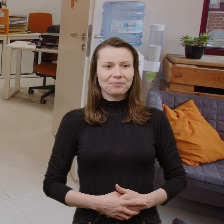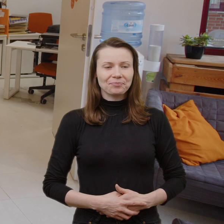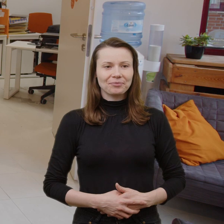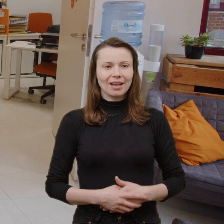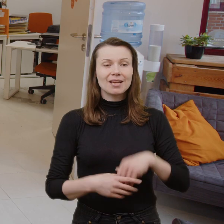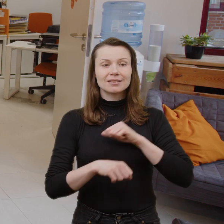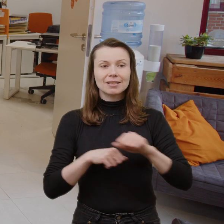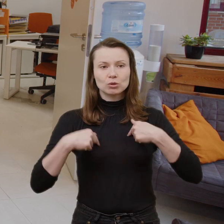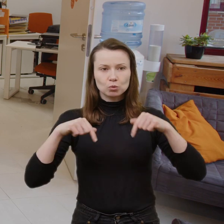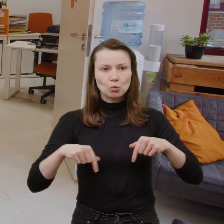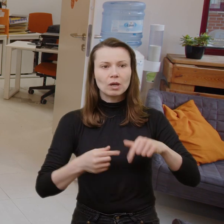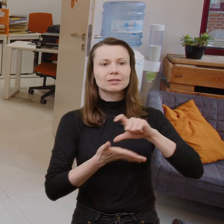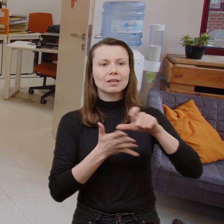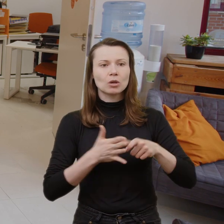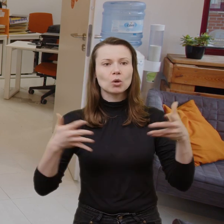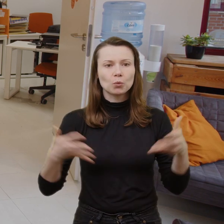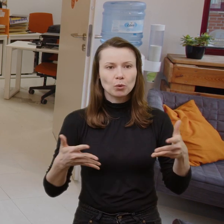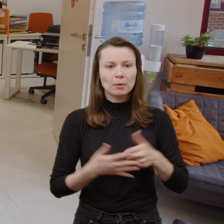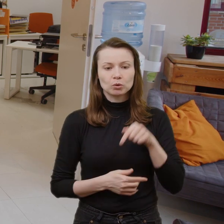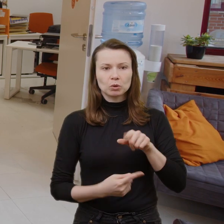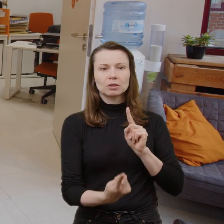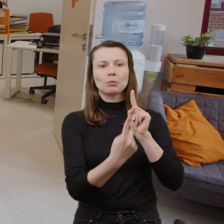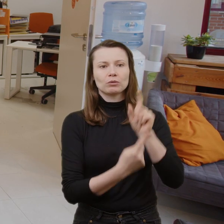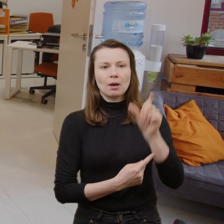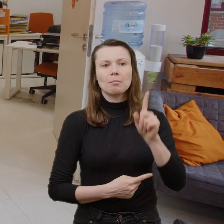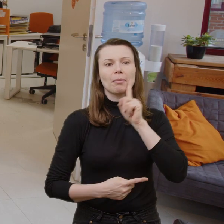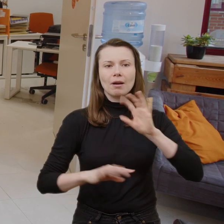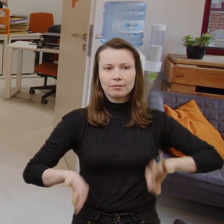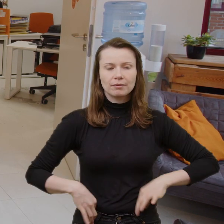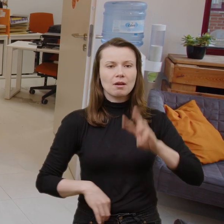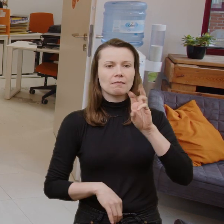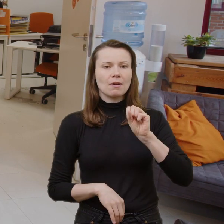Jesteśmy teraz w sali klubowej. Tu na wejściu zawsze spotkacie gospodarza domu.